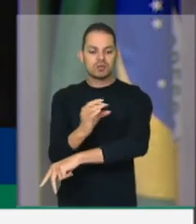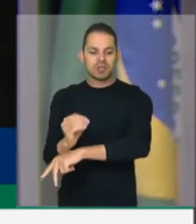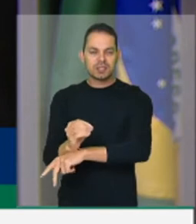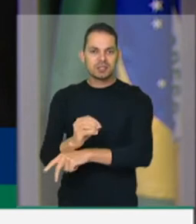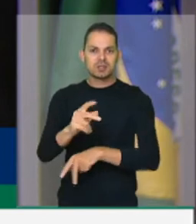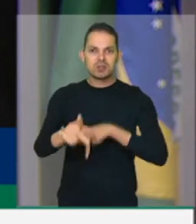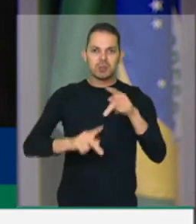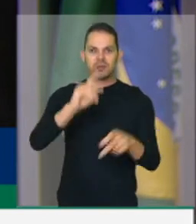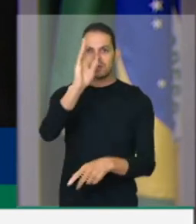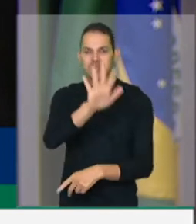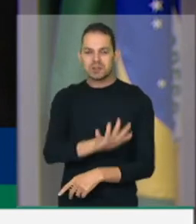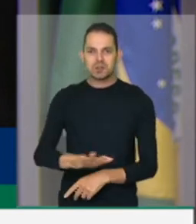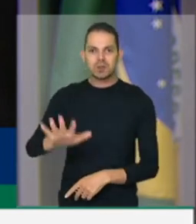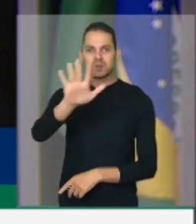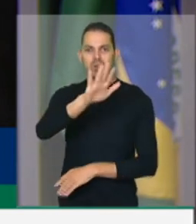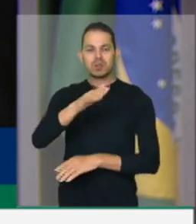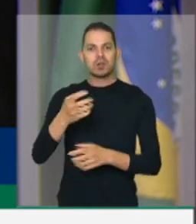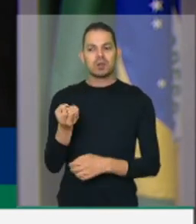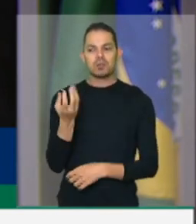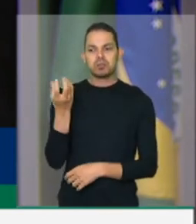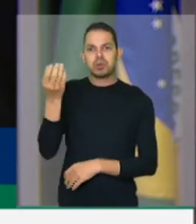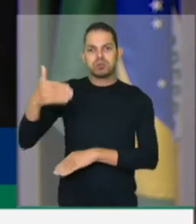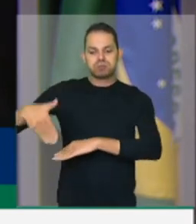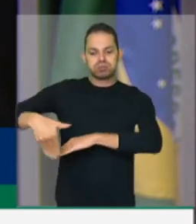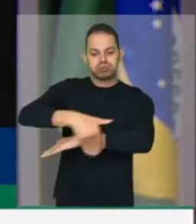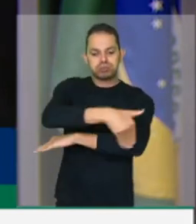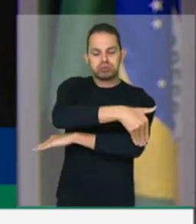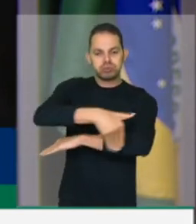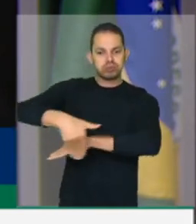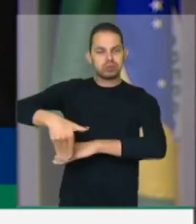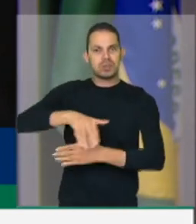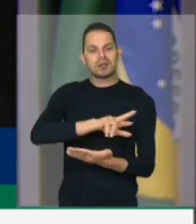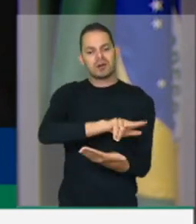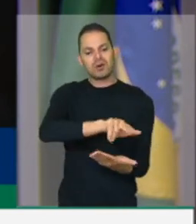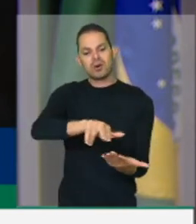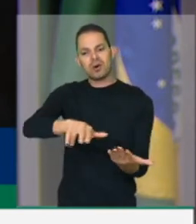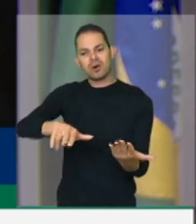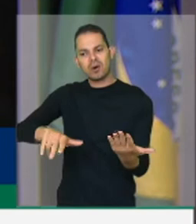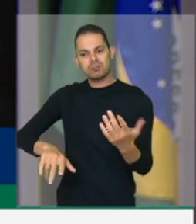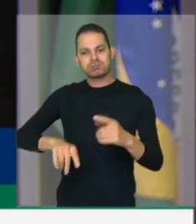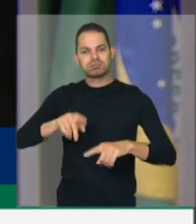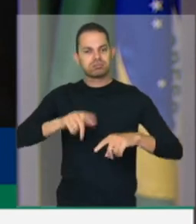AQUELA ROTA PRA ESCOAMENTO DE PRODUÇÃO, PARA O TRÁFICO DE INÚMEROS CENTENAS MILHARES DE VEÍCULOS AO LONGO DOS DIAS E